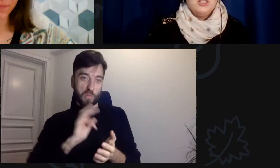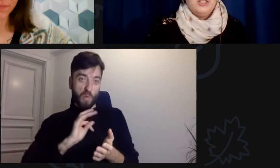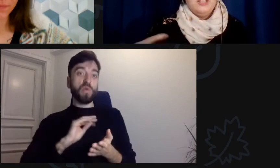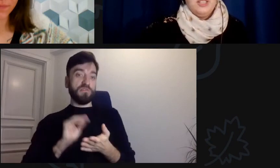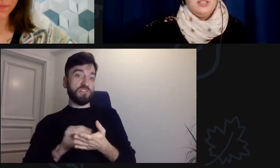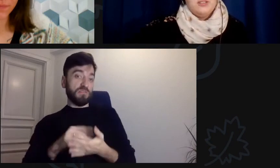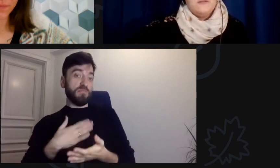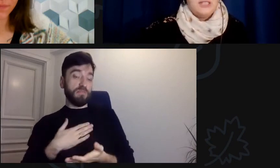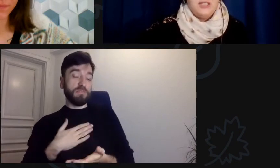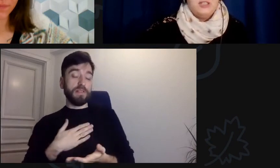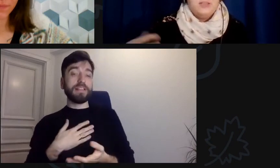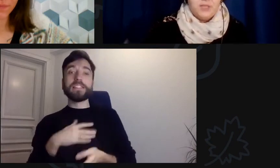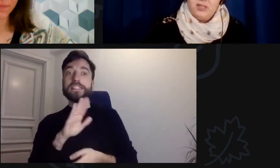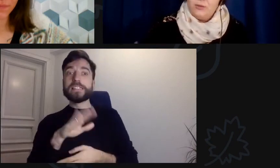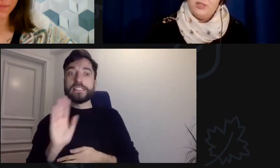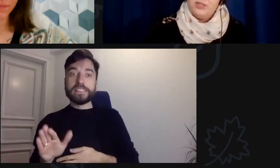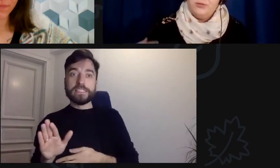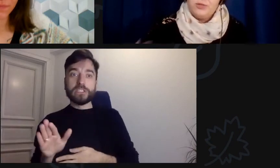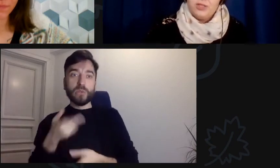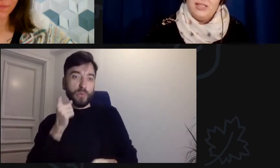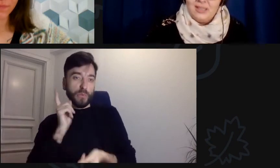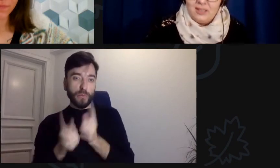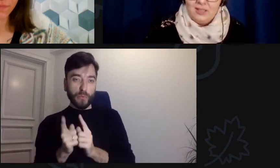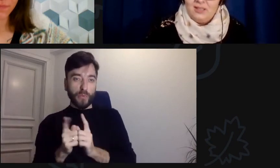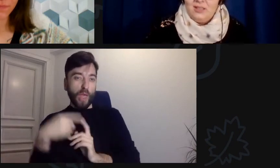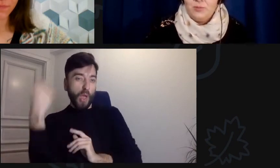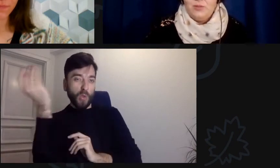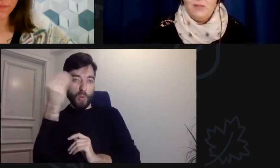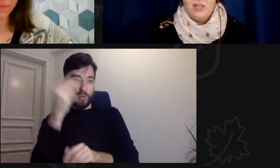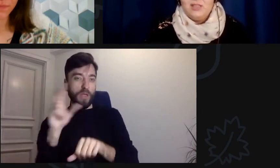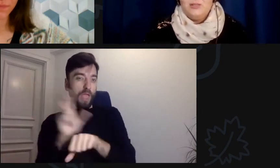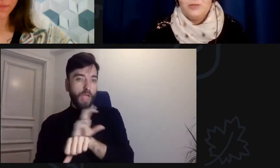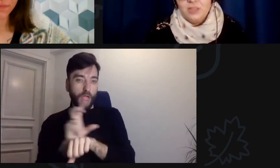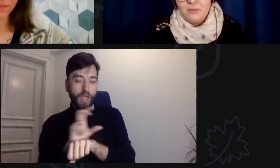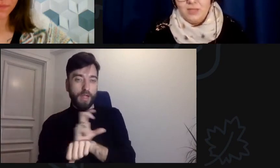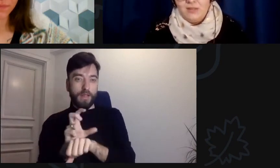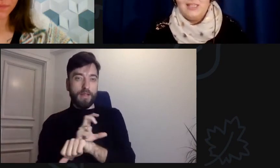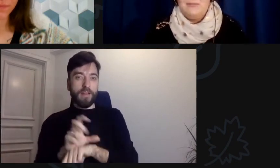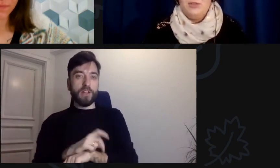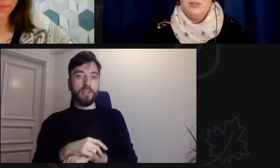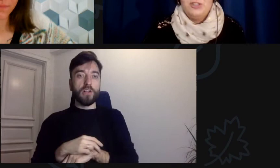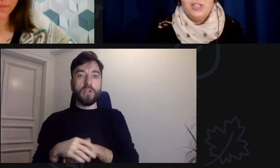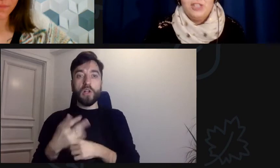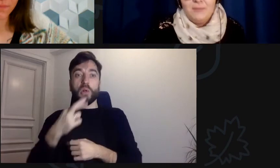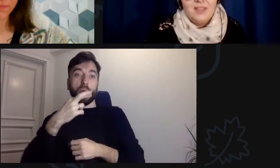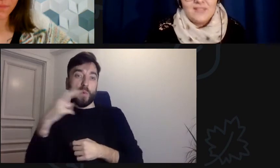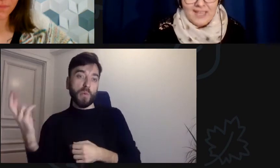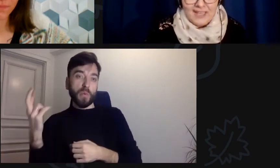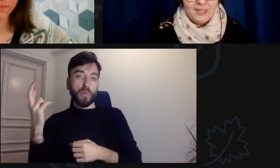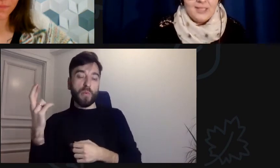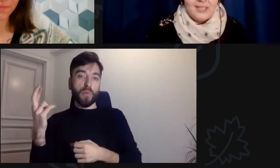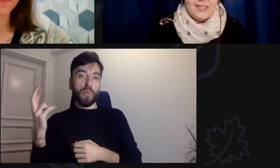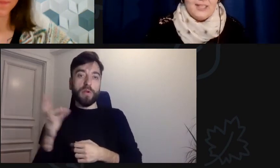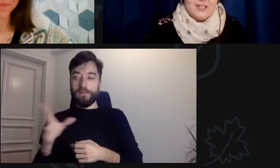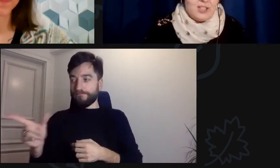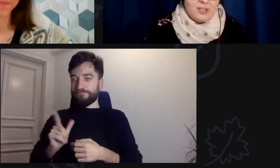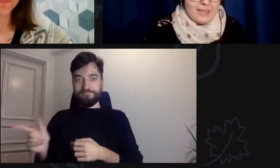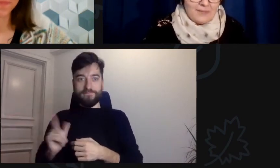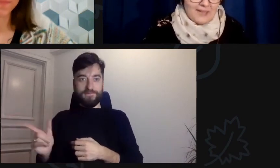że dzieci są w stanie szybko nauczyć się pewnych technik od siebie nawzajem niż ode mnie.